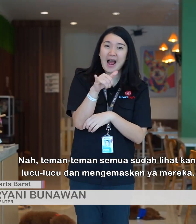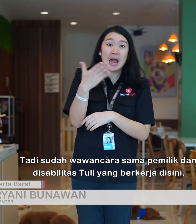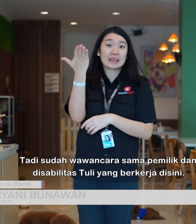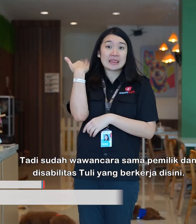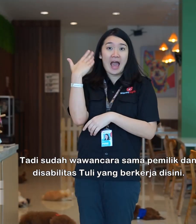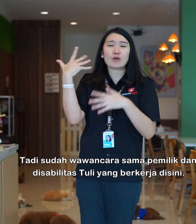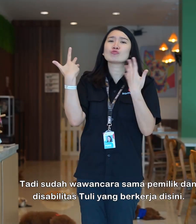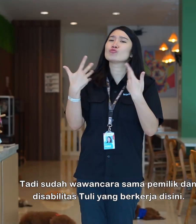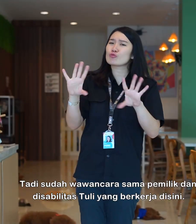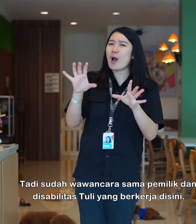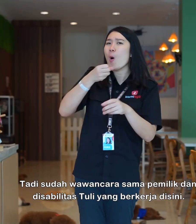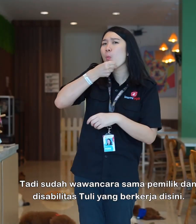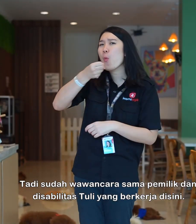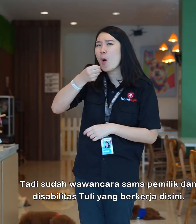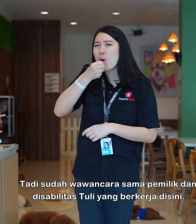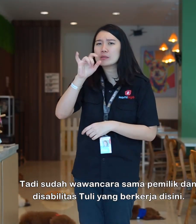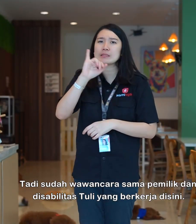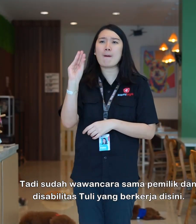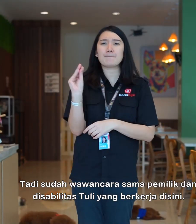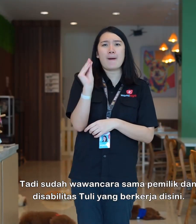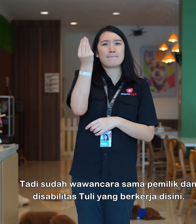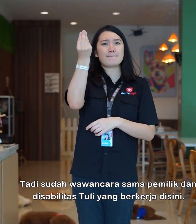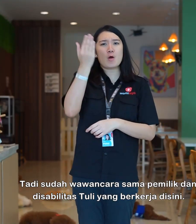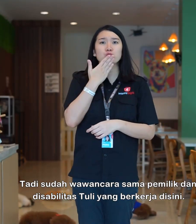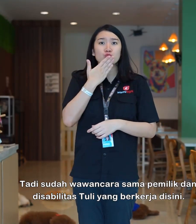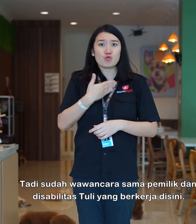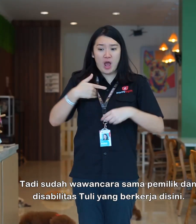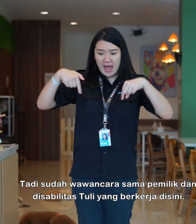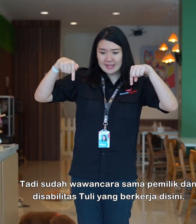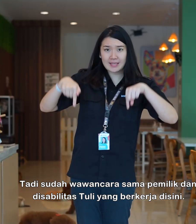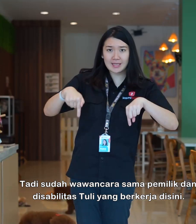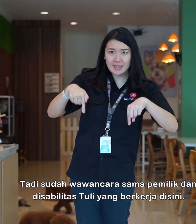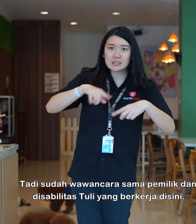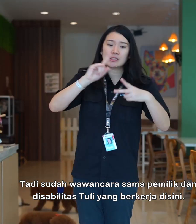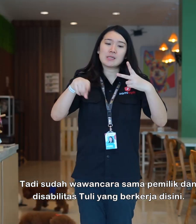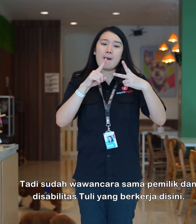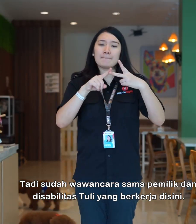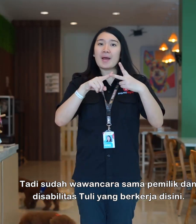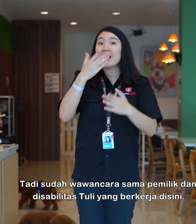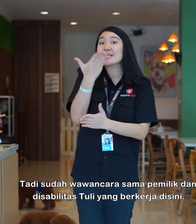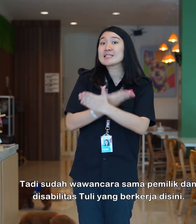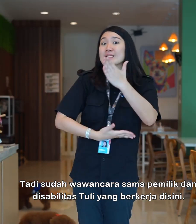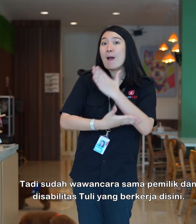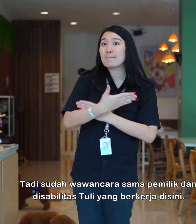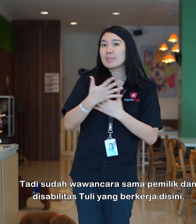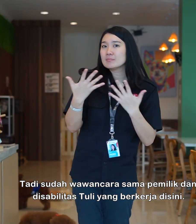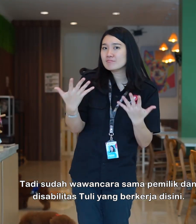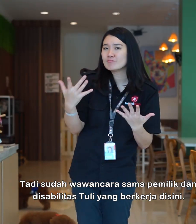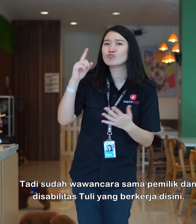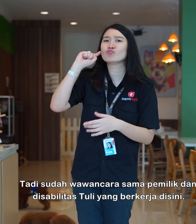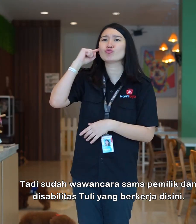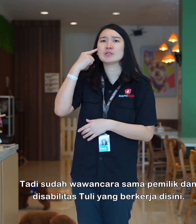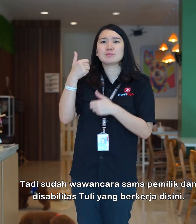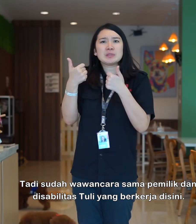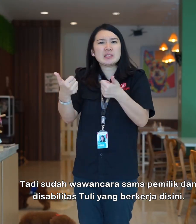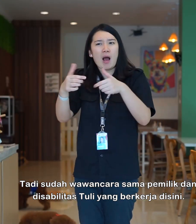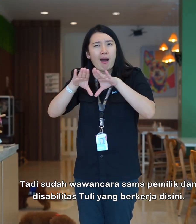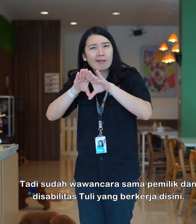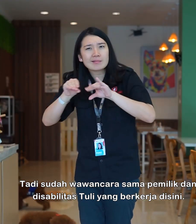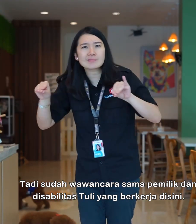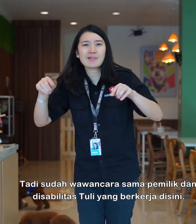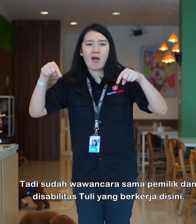Tadi sudah wawancara sama pemilik dan disabilitas Tuli yang berkerja disini.